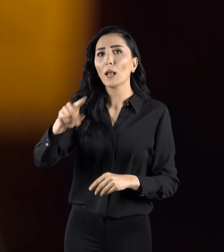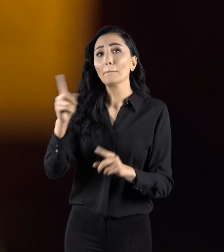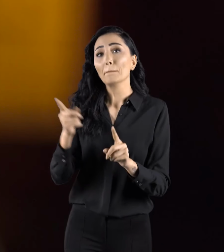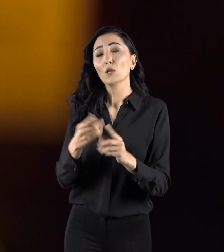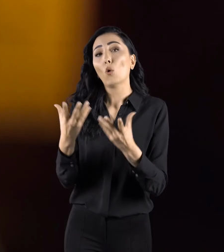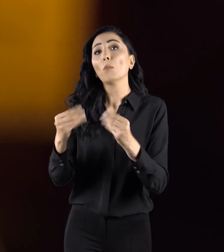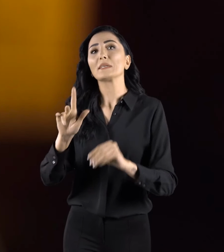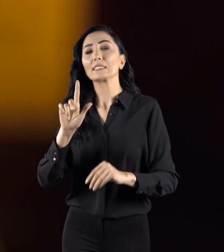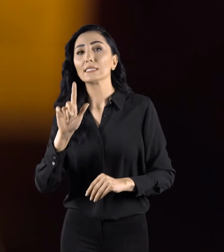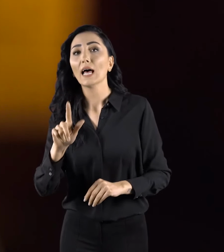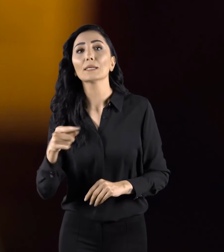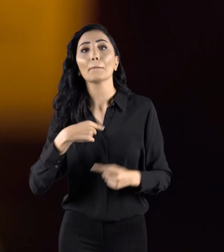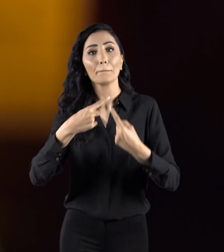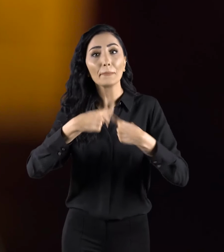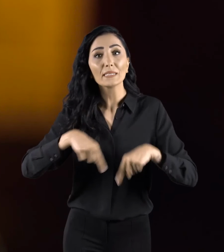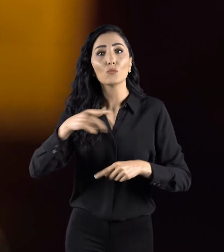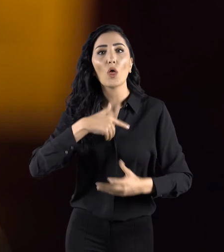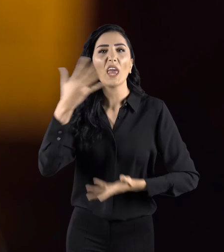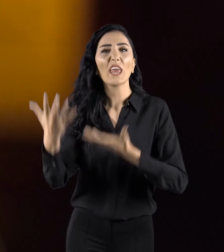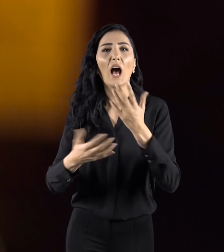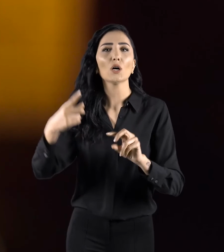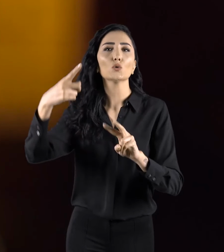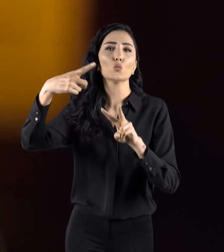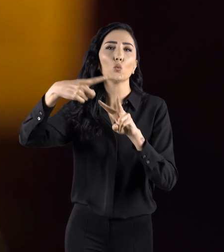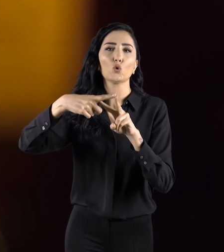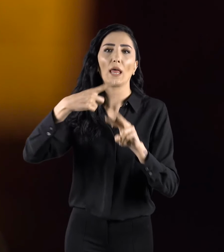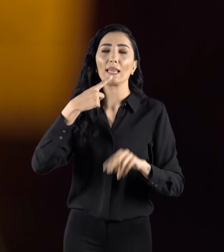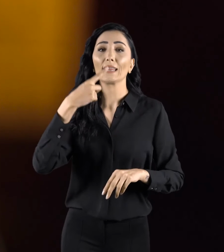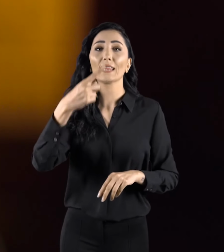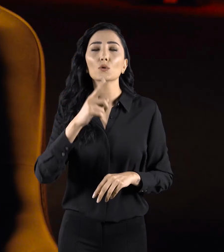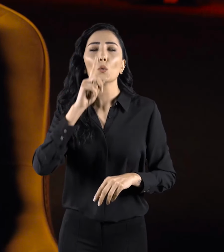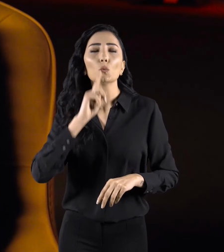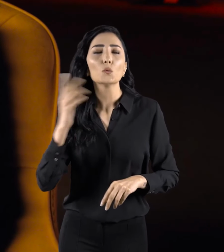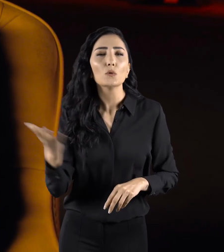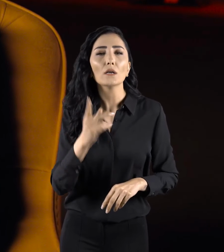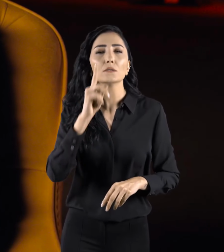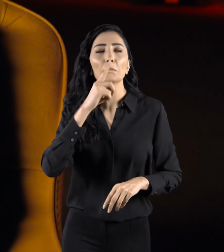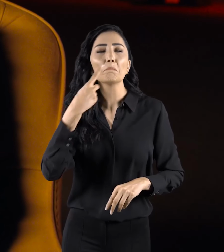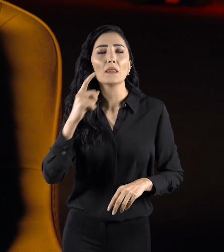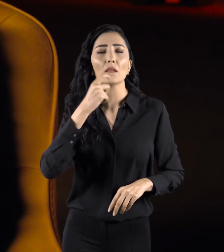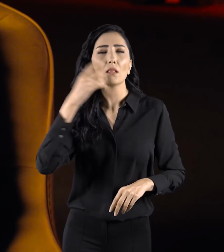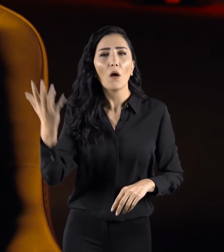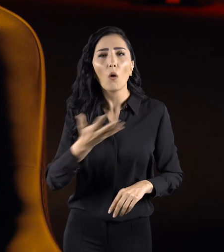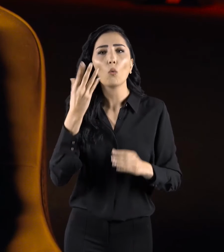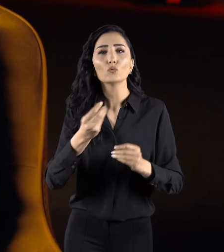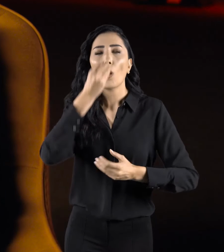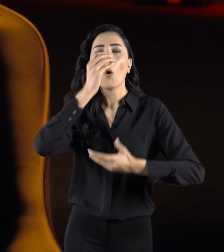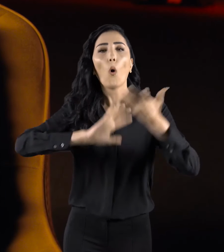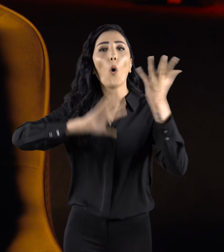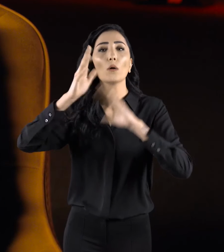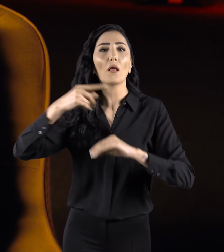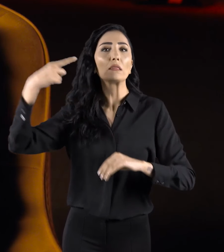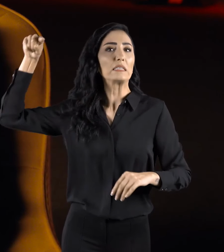faktörden birinin yok olması gerekir ve biz buna yangın üçgeni deriz. Yüzlerce hatta binlerce yılda oluşan ormanlar,